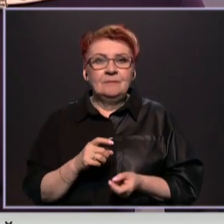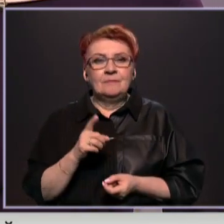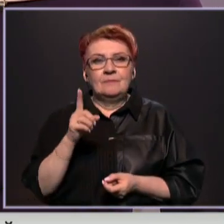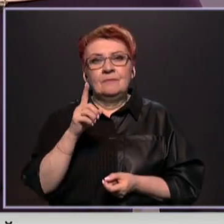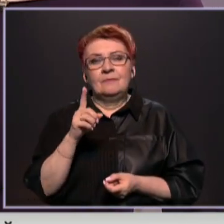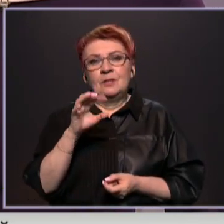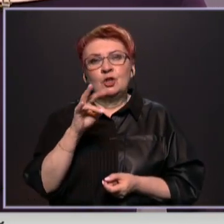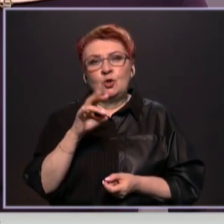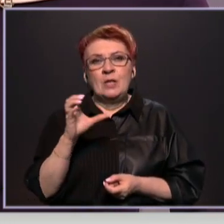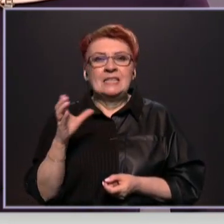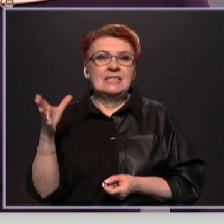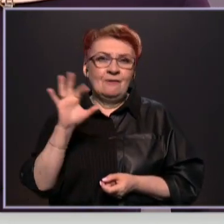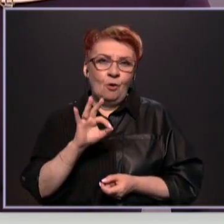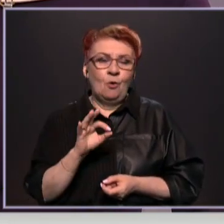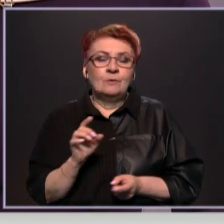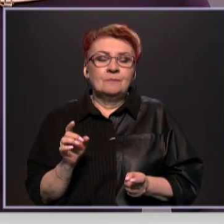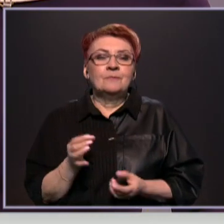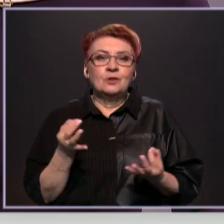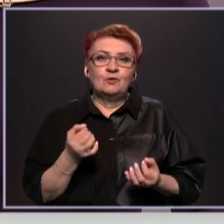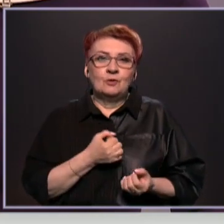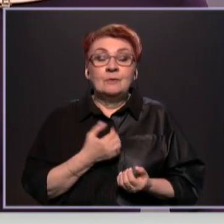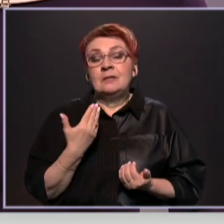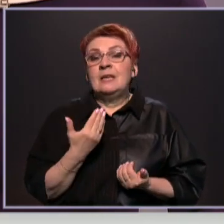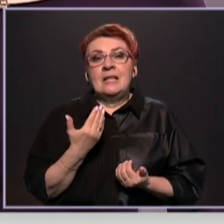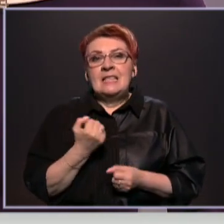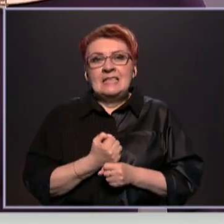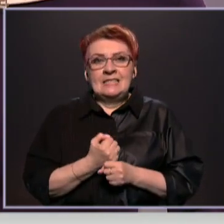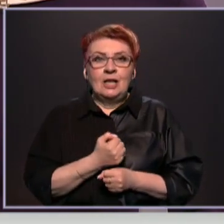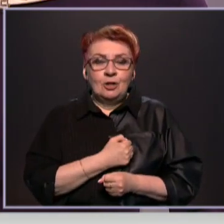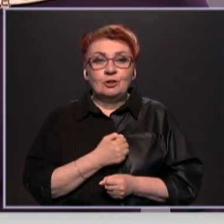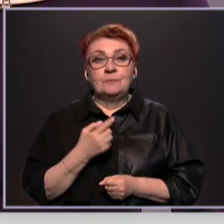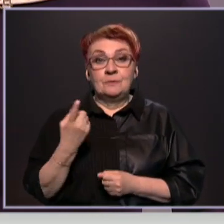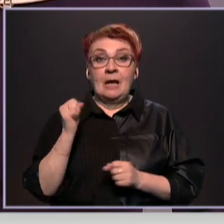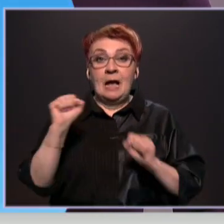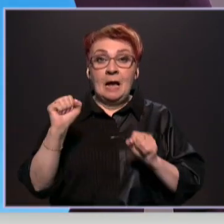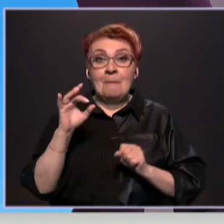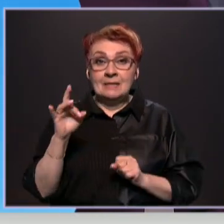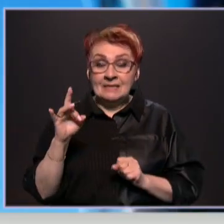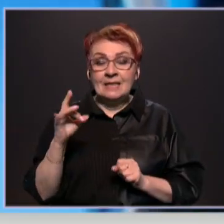своего ничего не поделаешь рядом со мной находится командир одного из батальон в православных святых